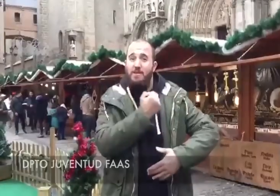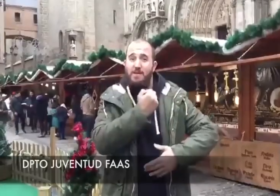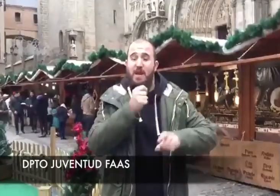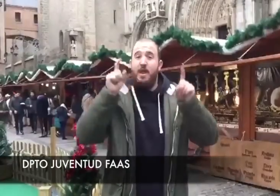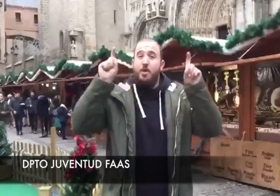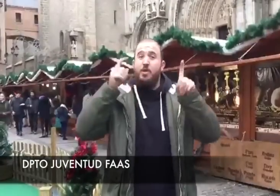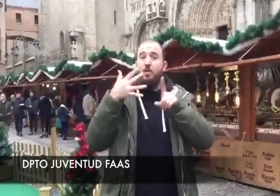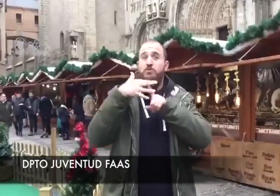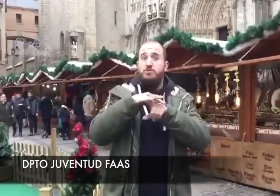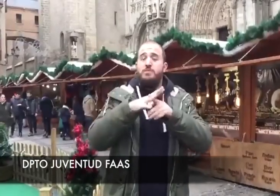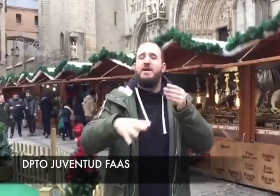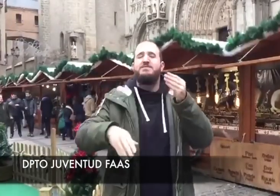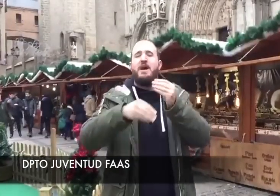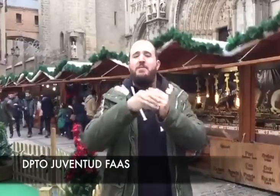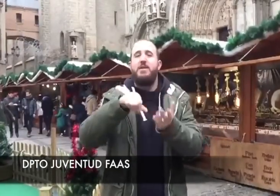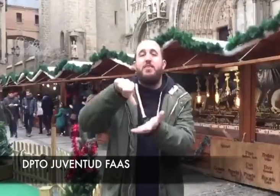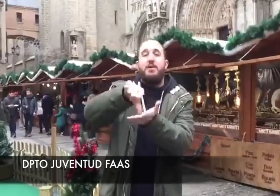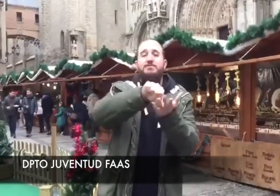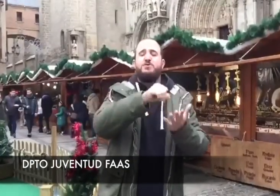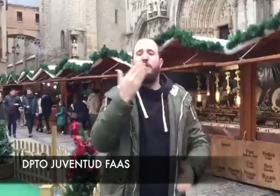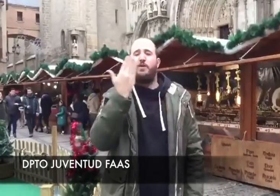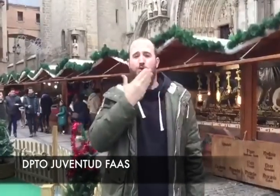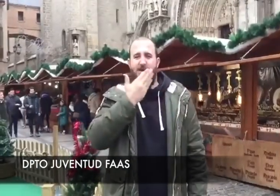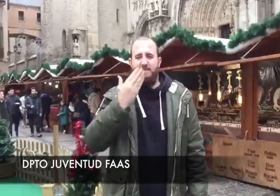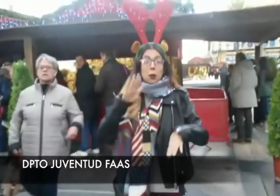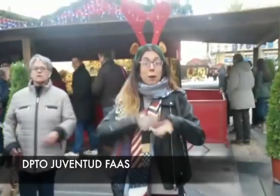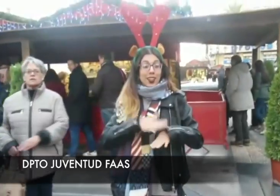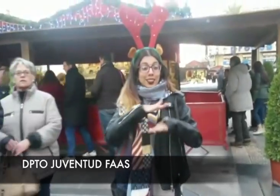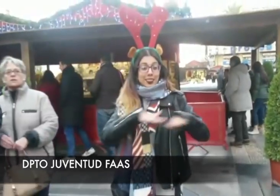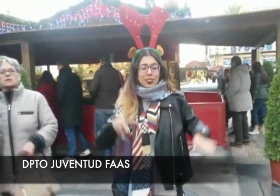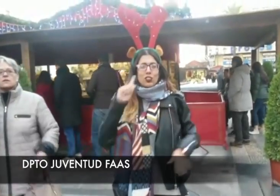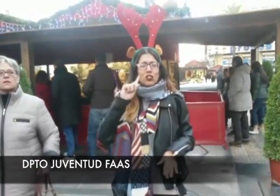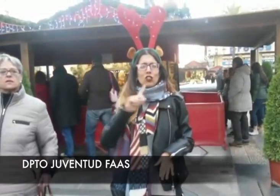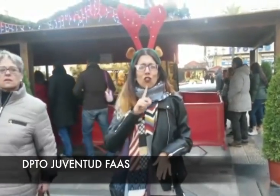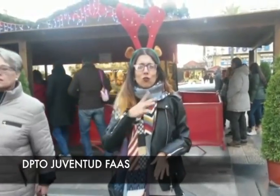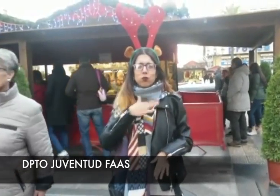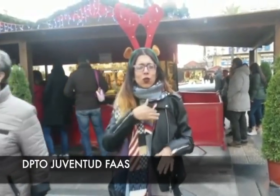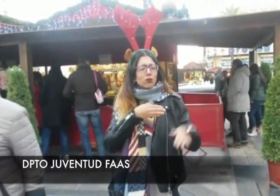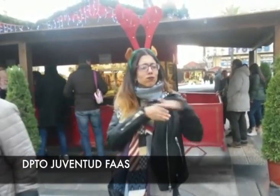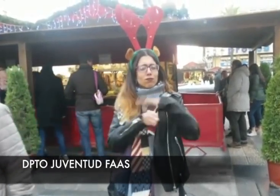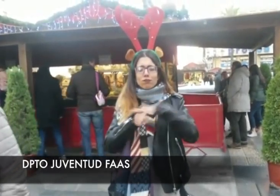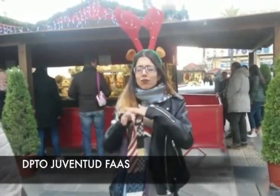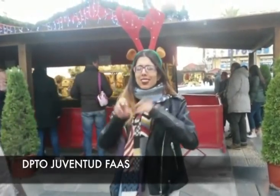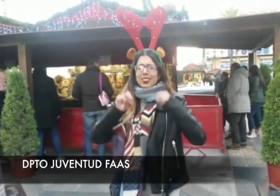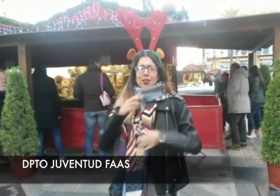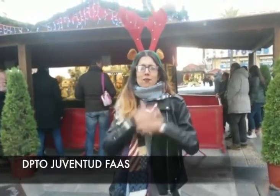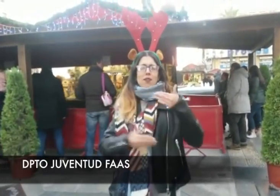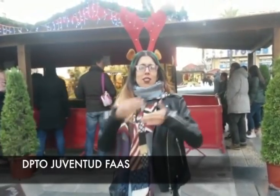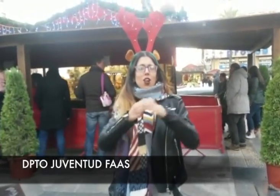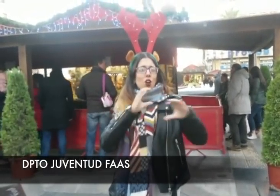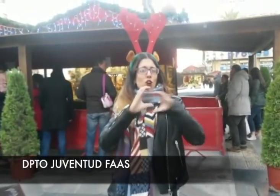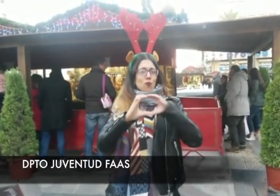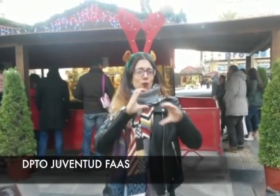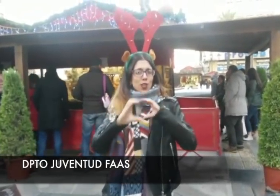Estas navidades deseamos una educación inclusiva en todos los centros educativos. Deseamos que todxs los niñxs sordxs puedan participar sin barreras de comunicación.